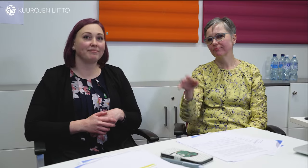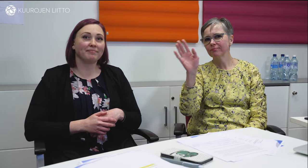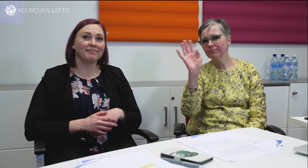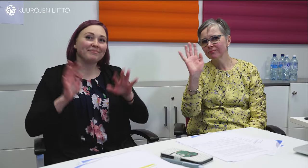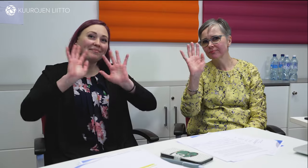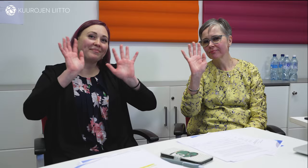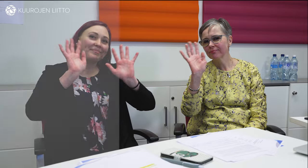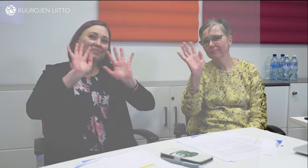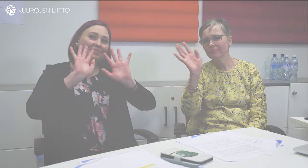Moi moi!